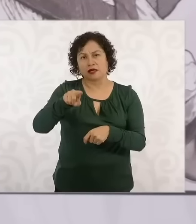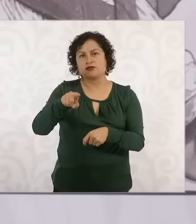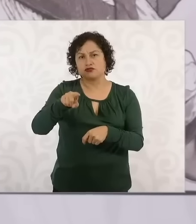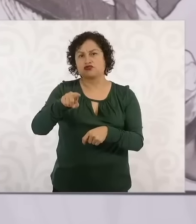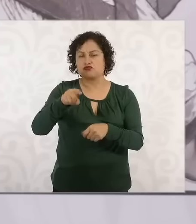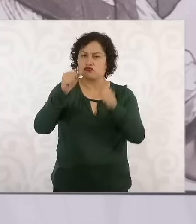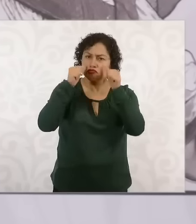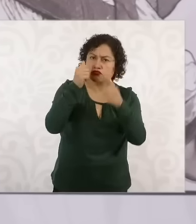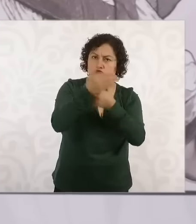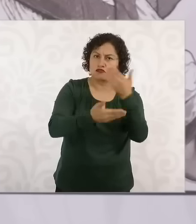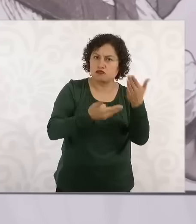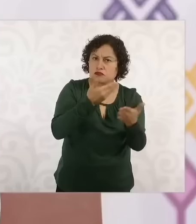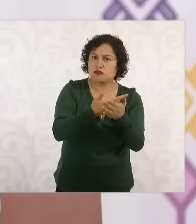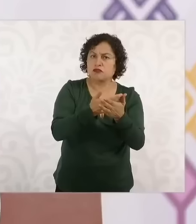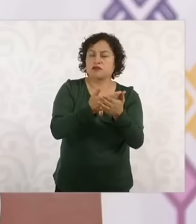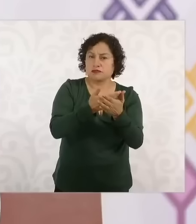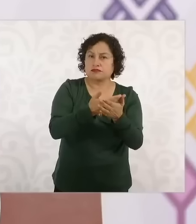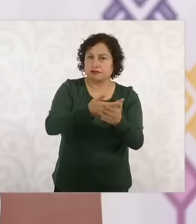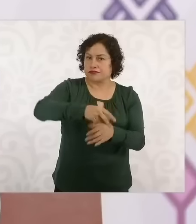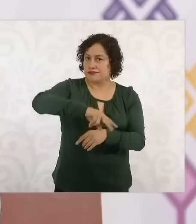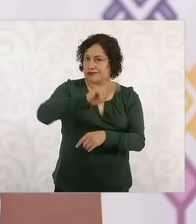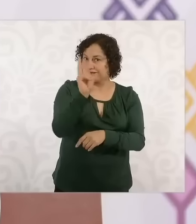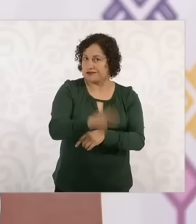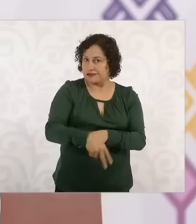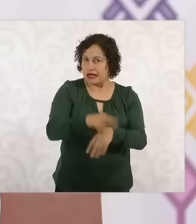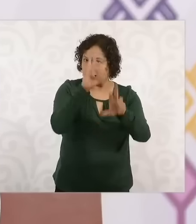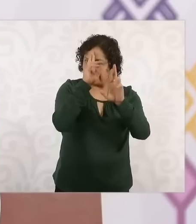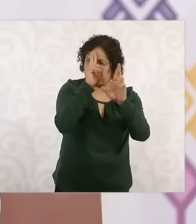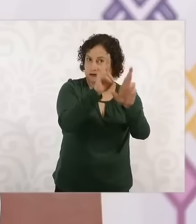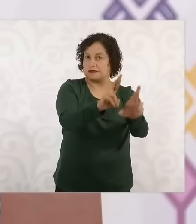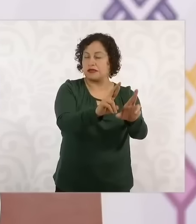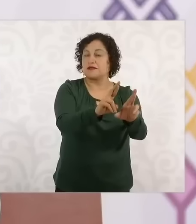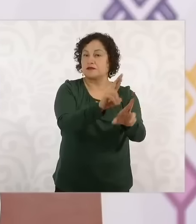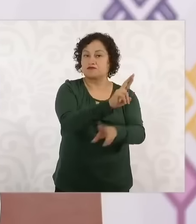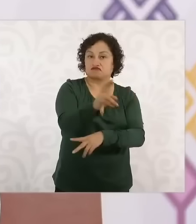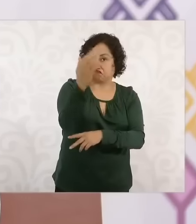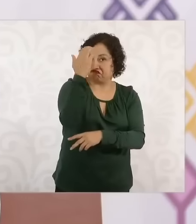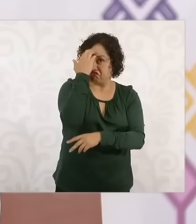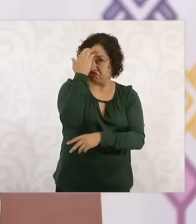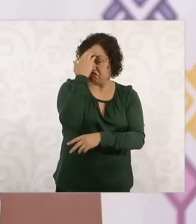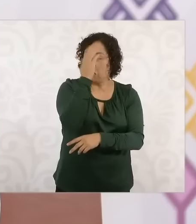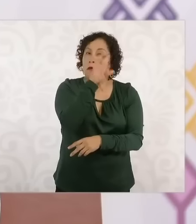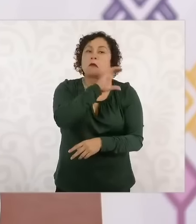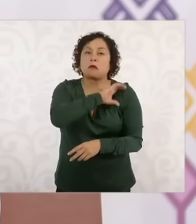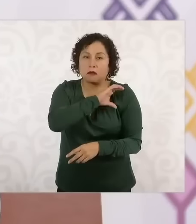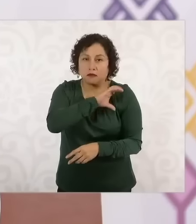cariño, incluso en muchos de los casos. ¿Qué estamos haciendo para este fenómeno que dices?